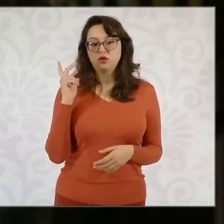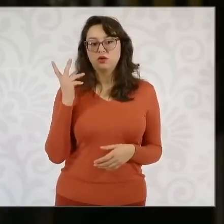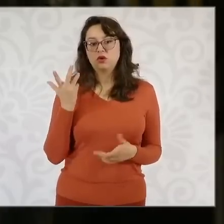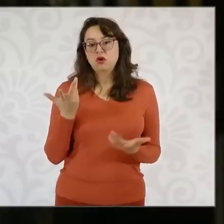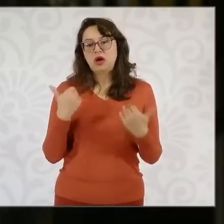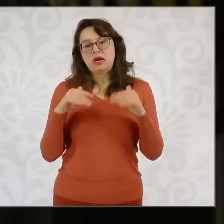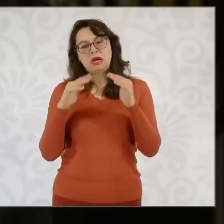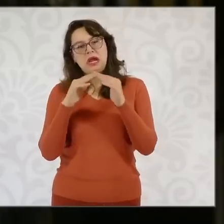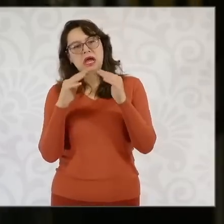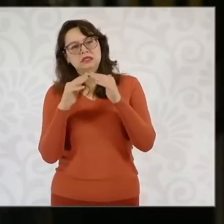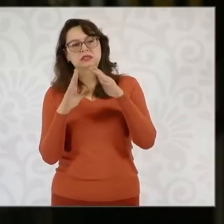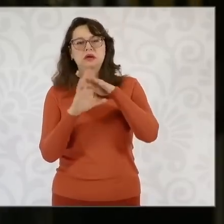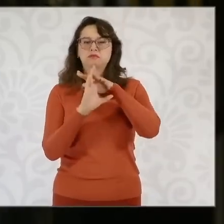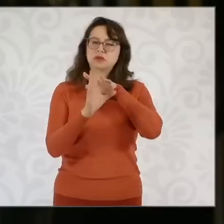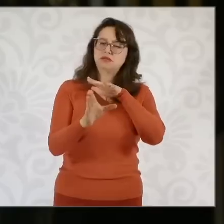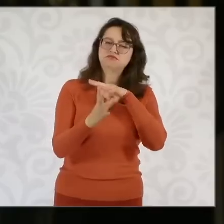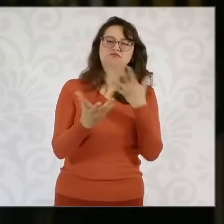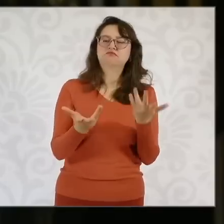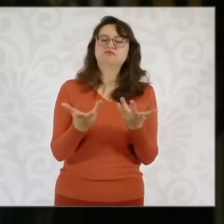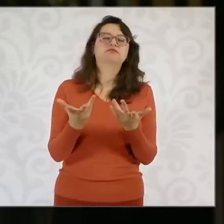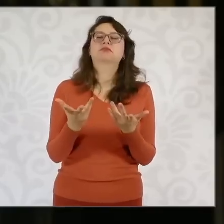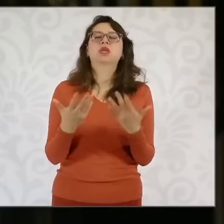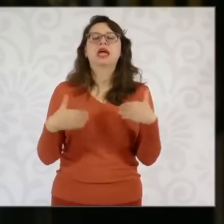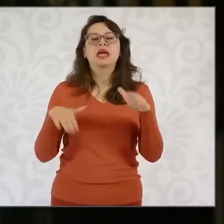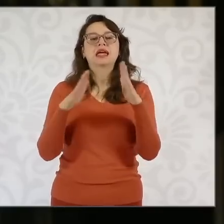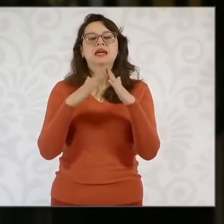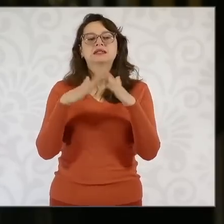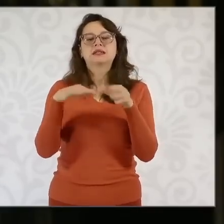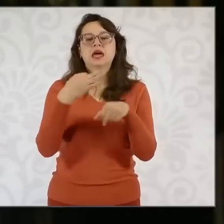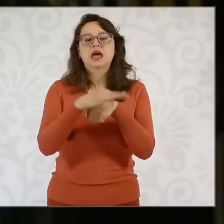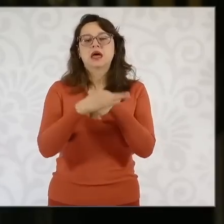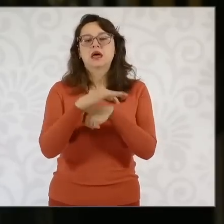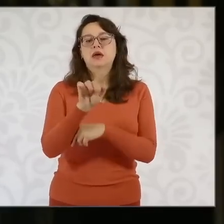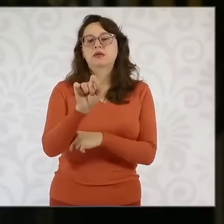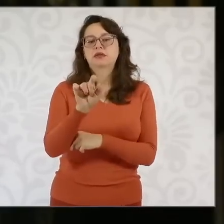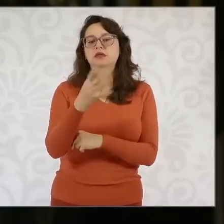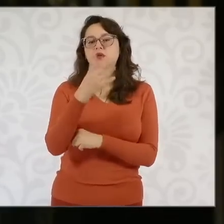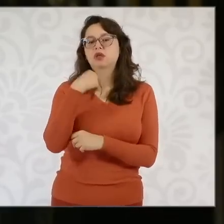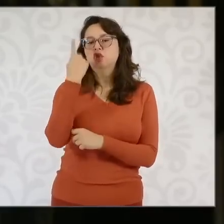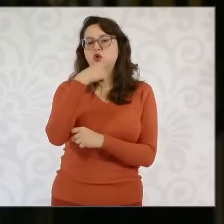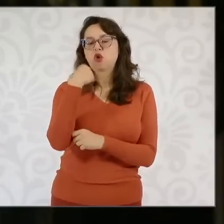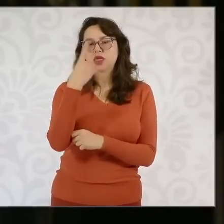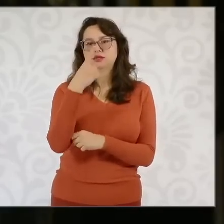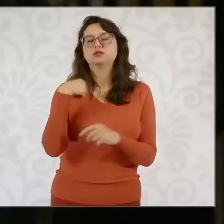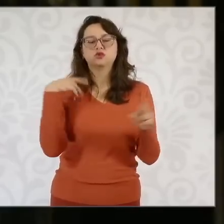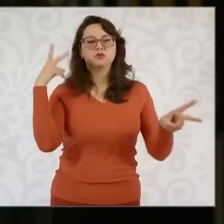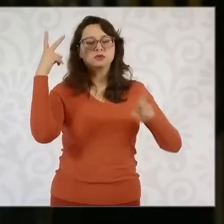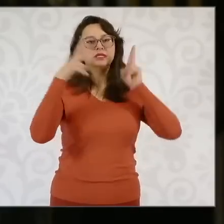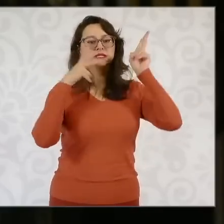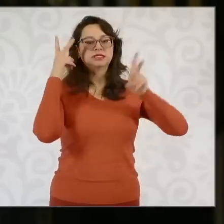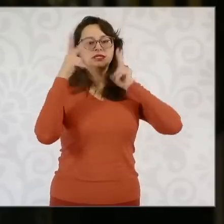centro de atención por 24 horas pero es un centro autónomo presidenta que está allá por el vall del